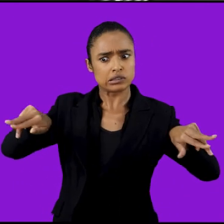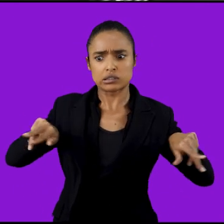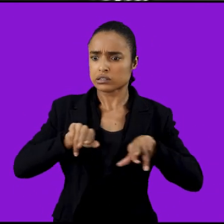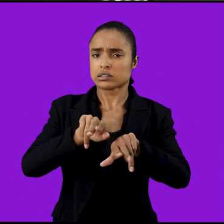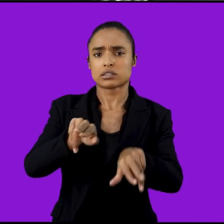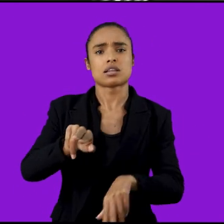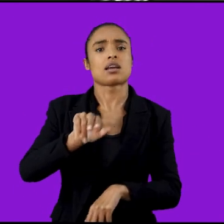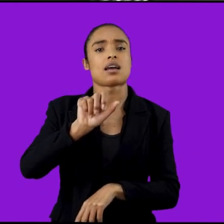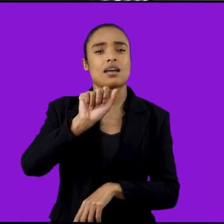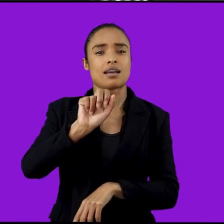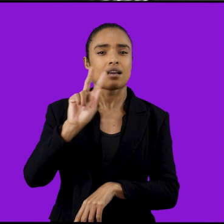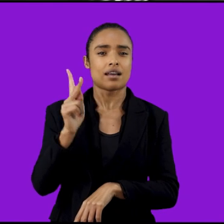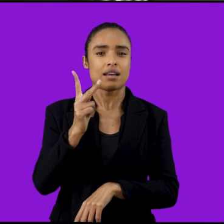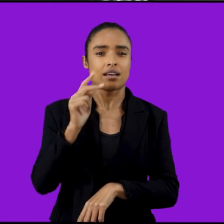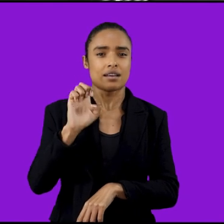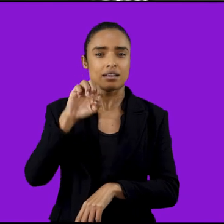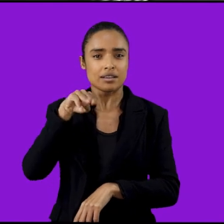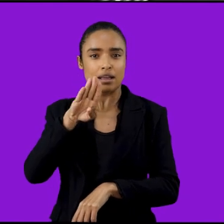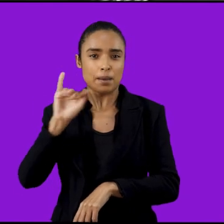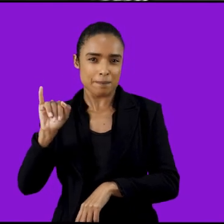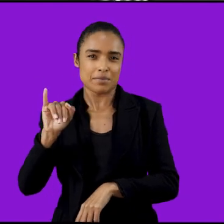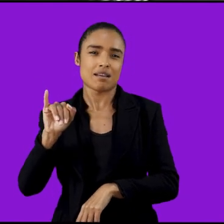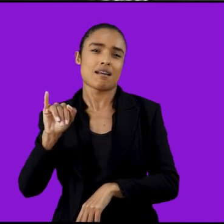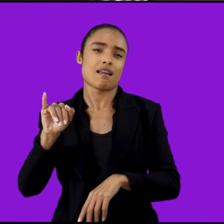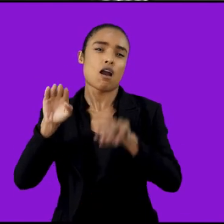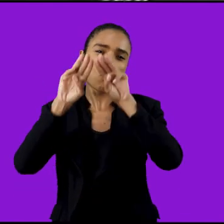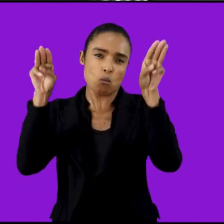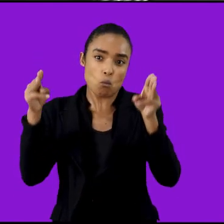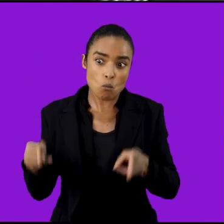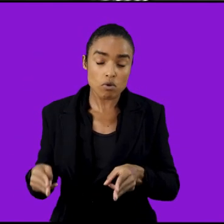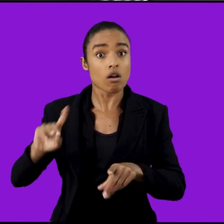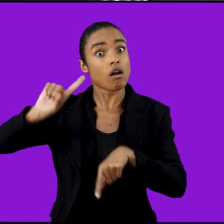por muitos espaços . E todo espaço. A grande parte dos espaços por onde a gente passou.